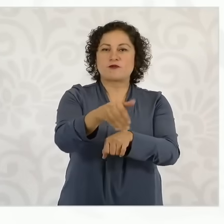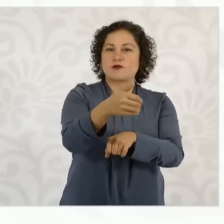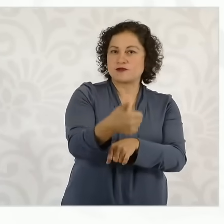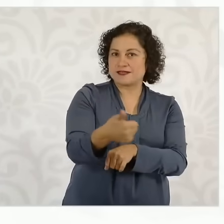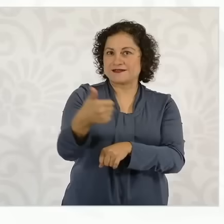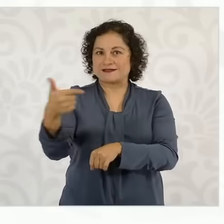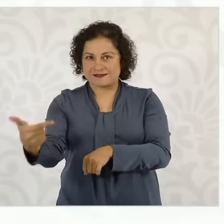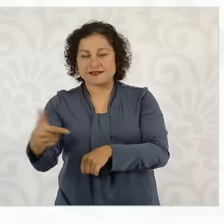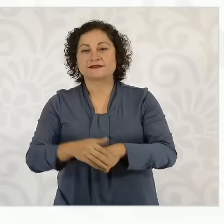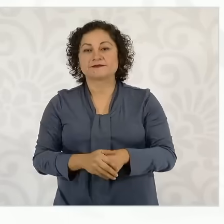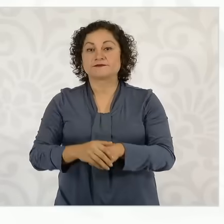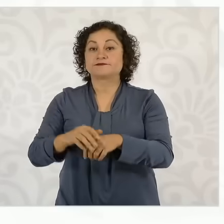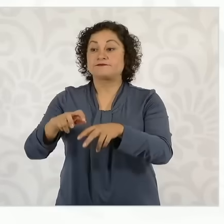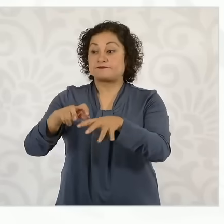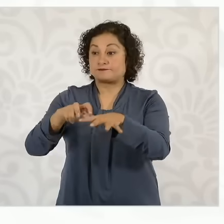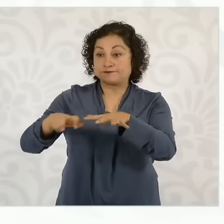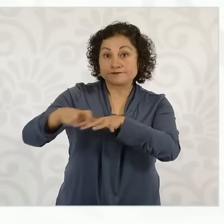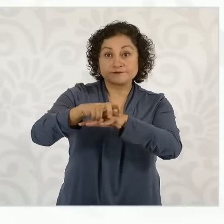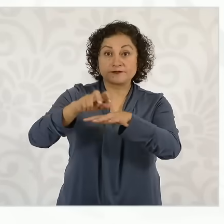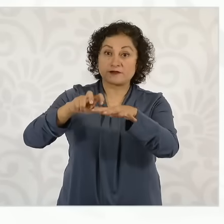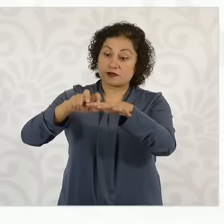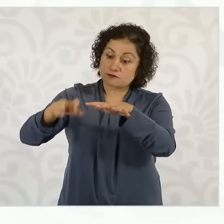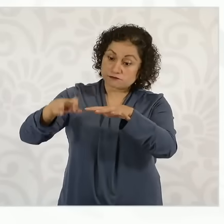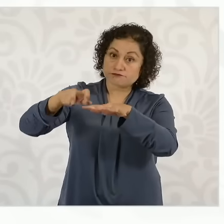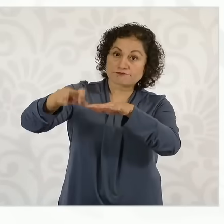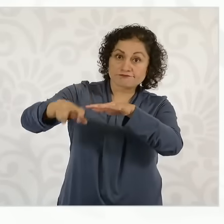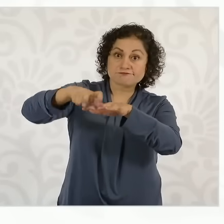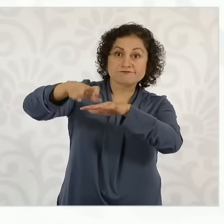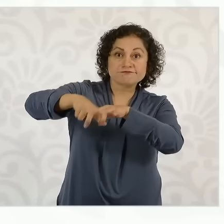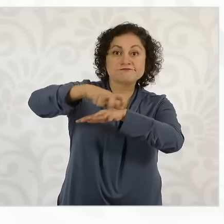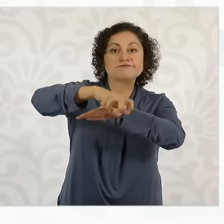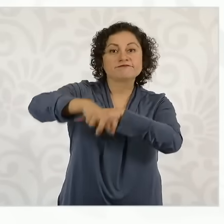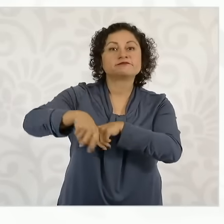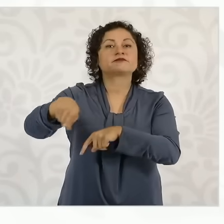estaciones tienen una ventaja estratégica porque cuentan con seis aeropuertos internacionales que